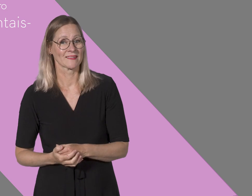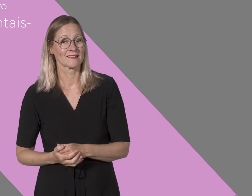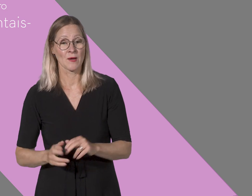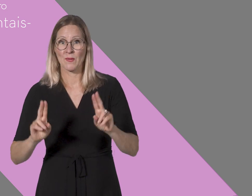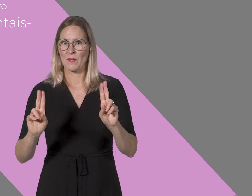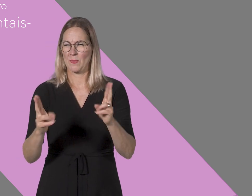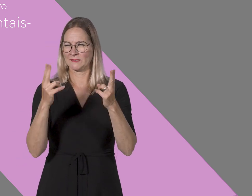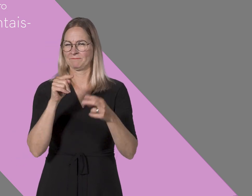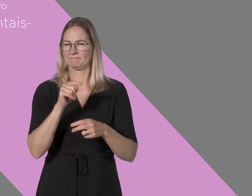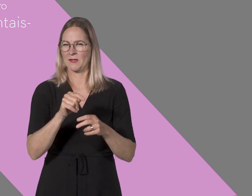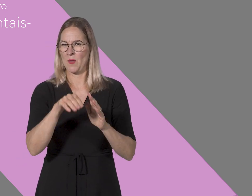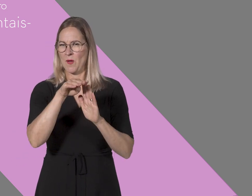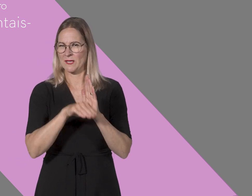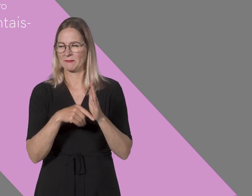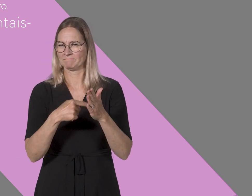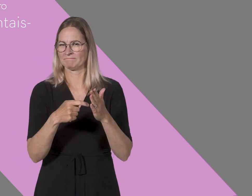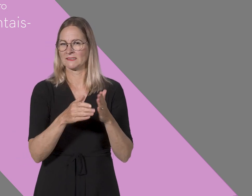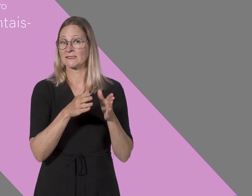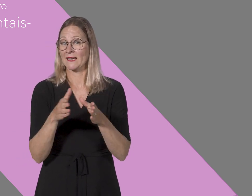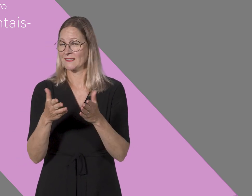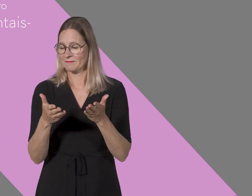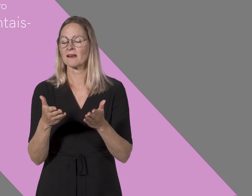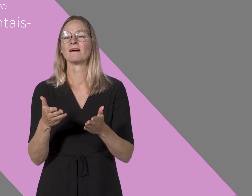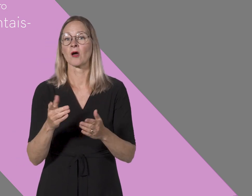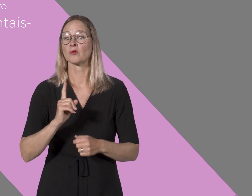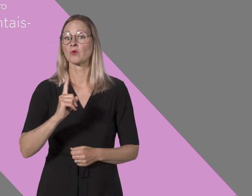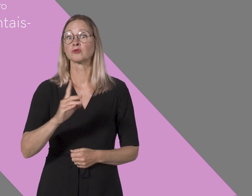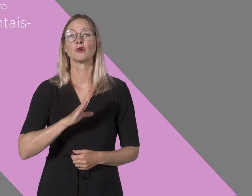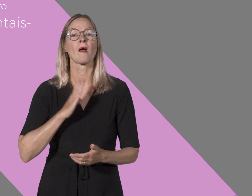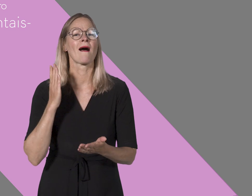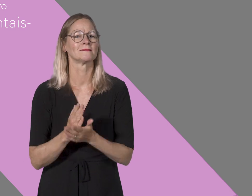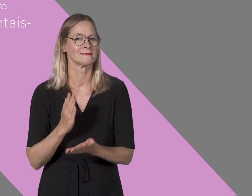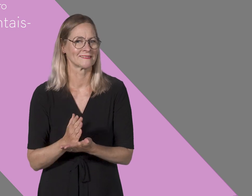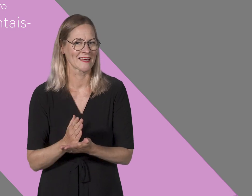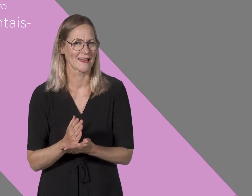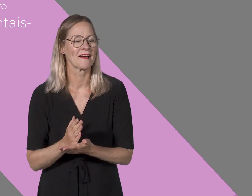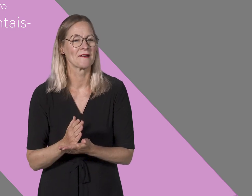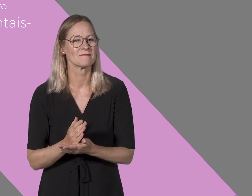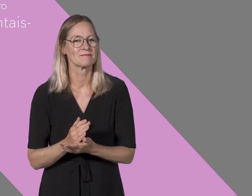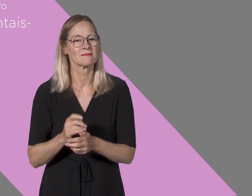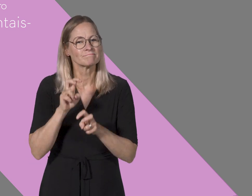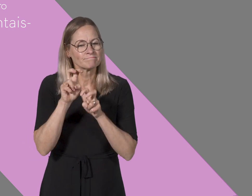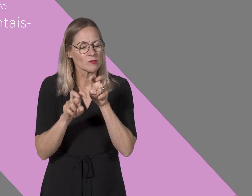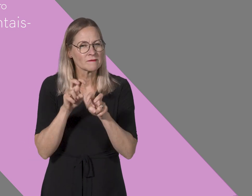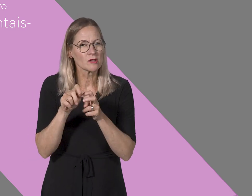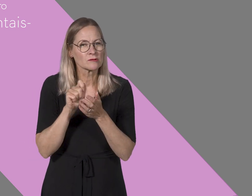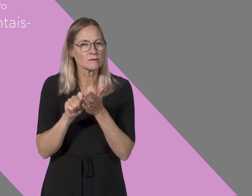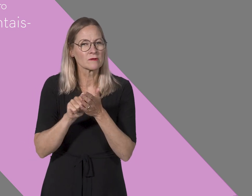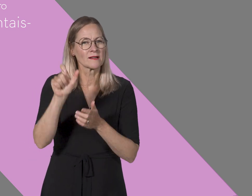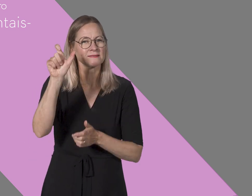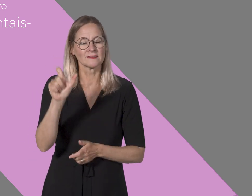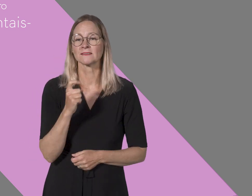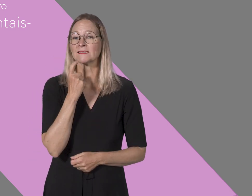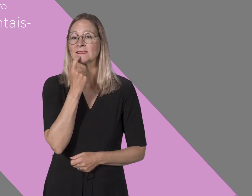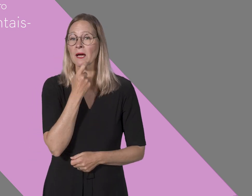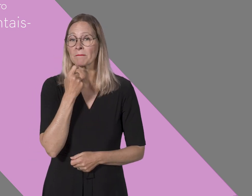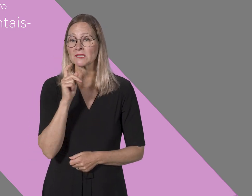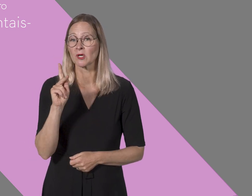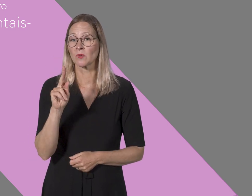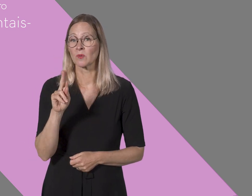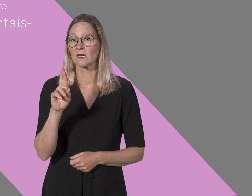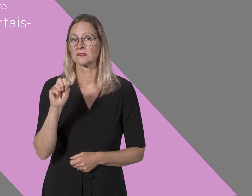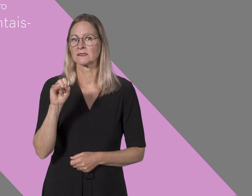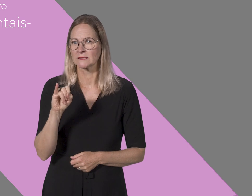udessa Kursilla on asiaa -ohjelmasarjassa tutkiva journalisti Sami Kursi -